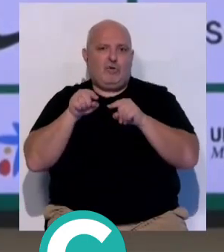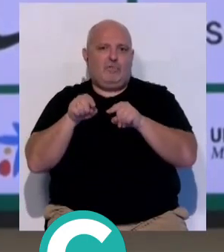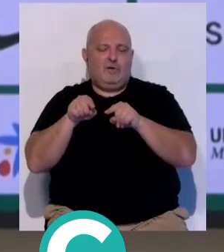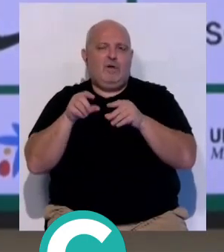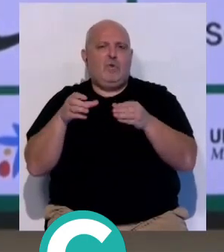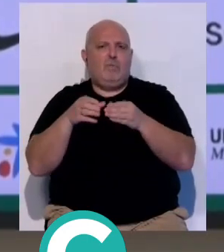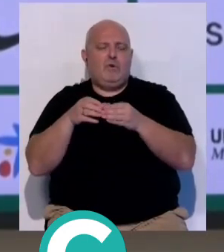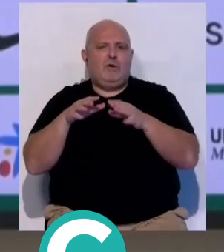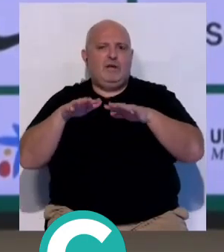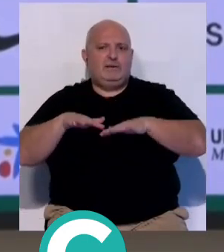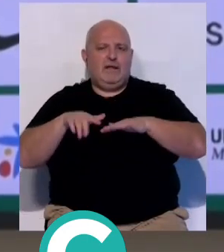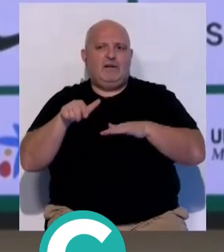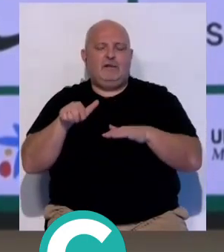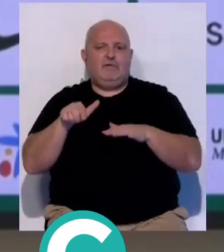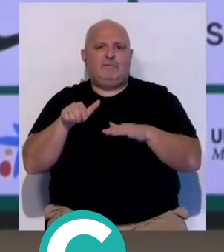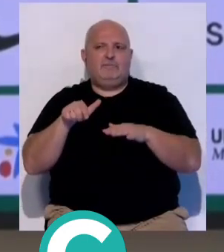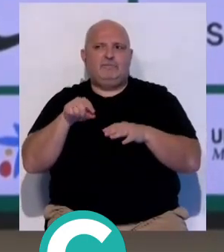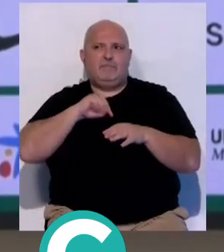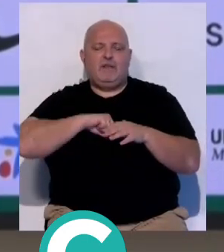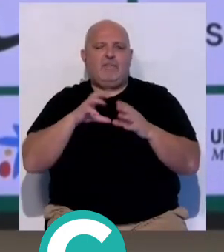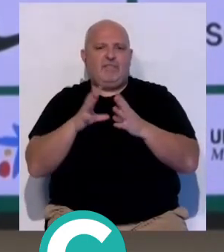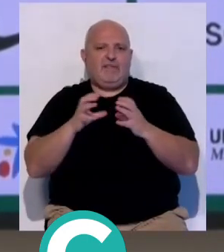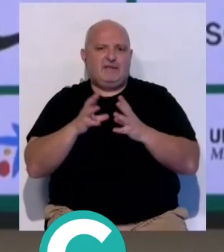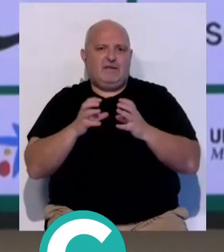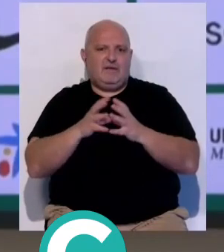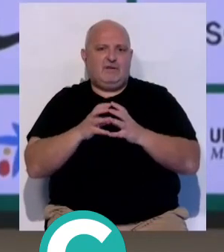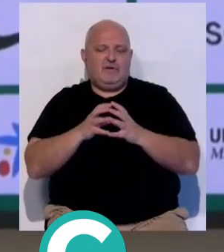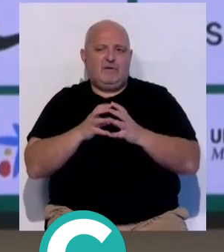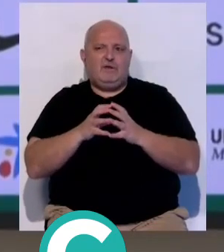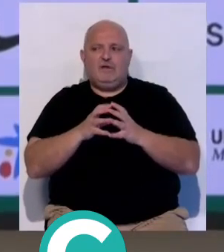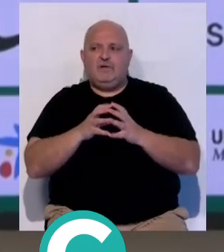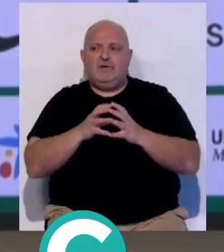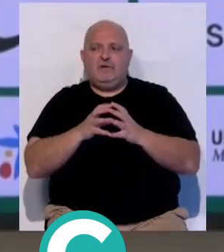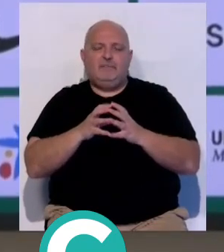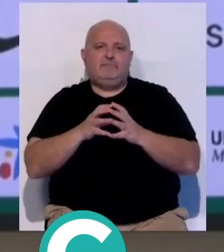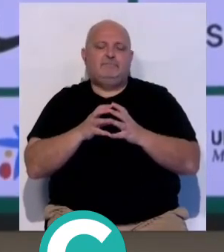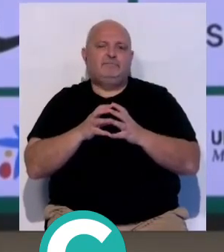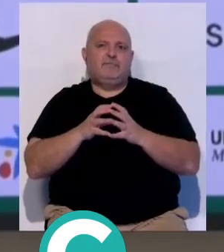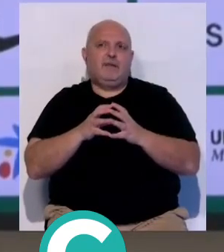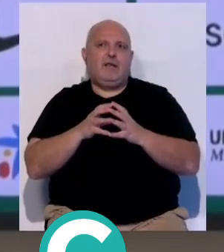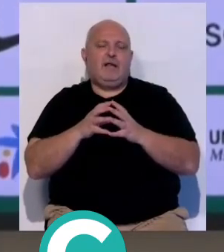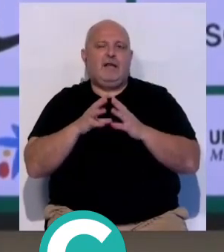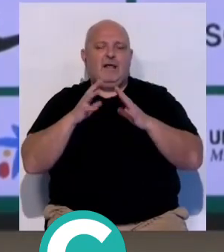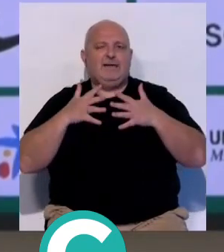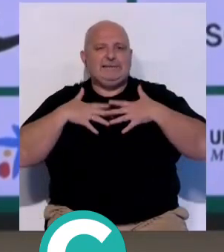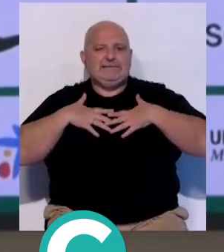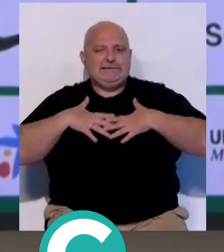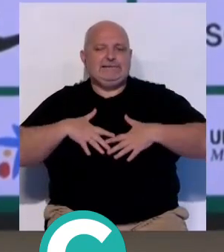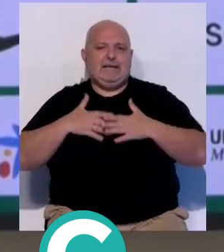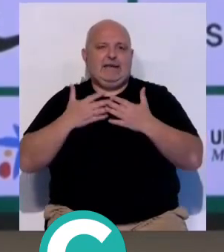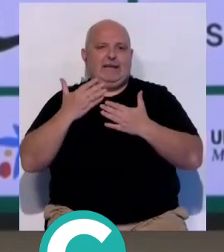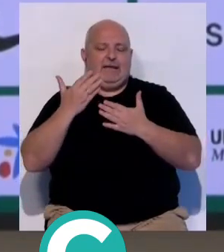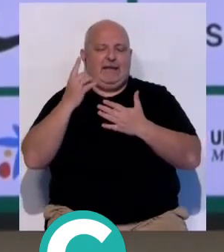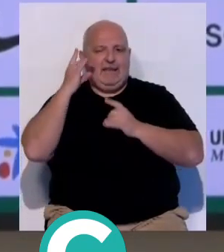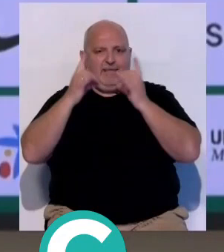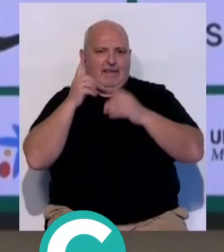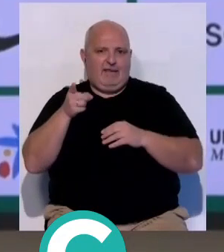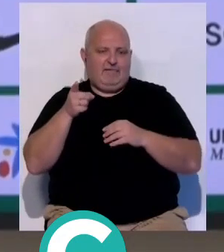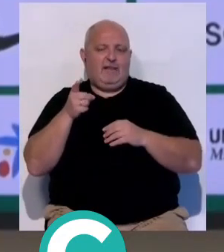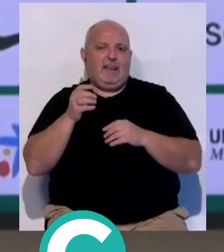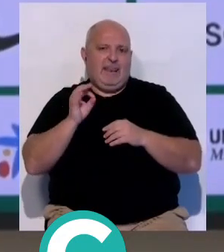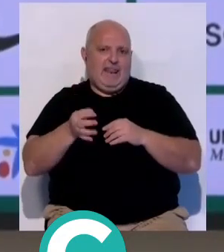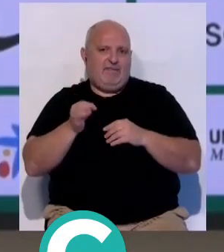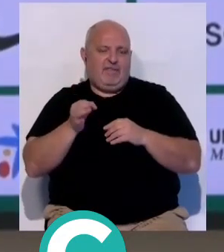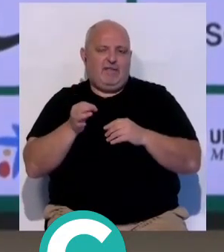está con mucho deseo y con mucha asimilación para tomar cada idea y la verdad que hemos encontrado